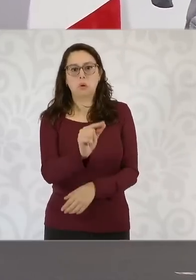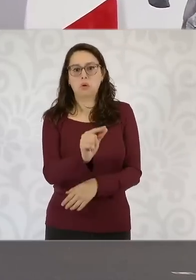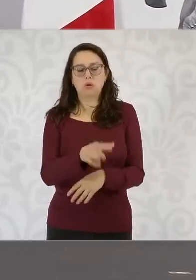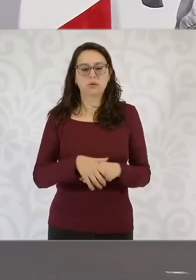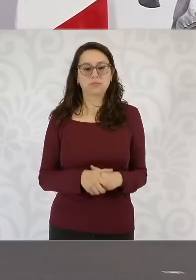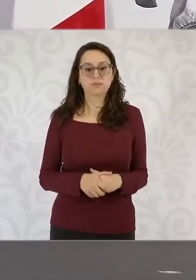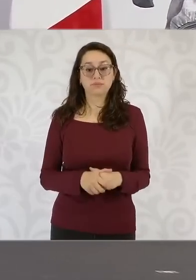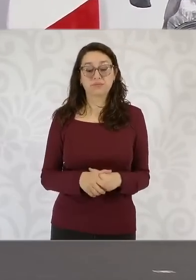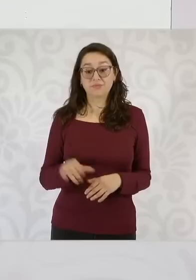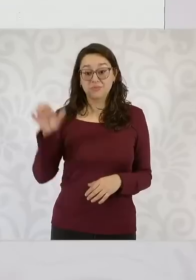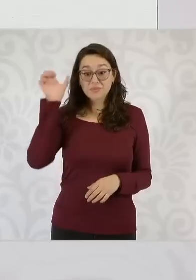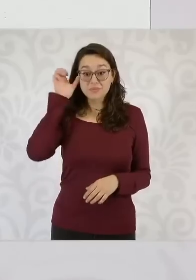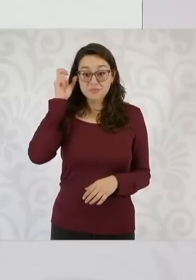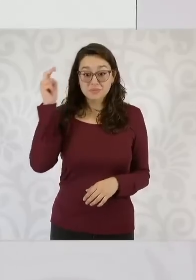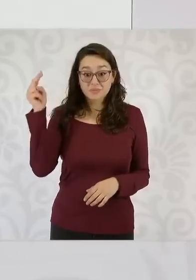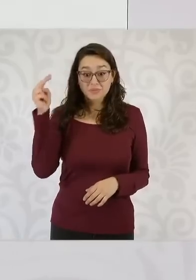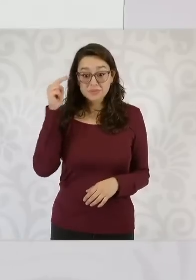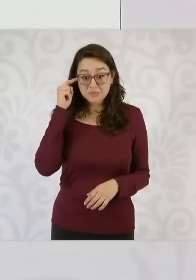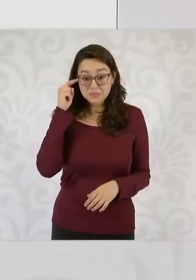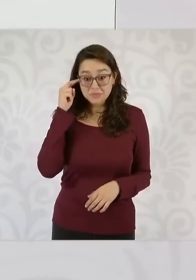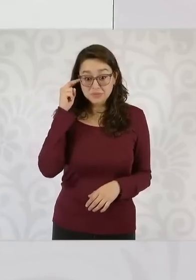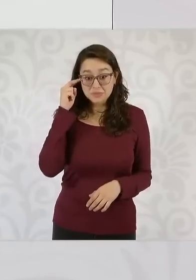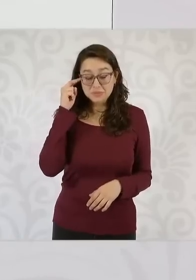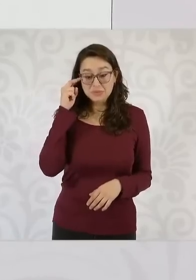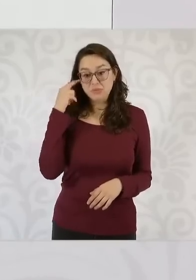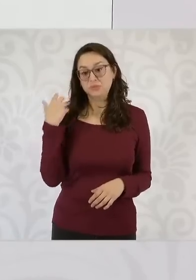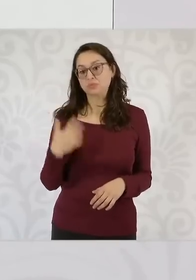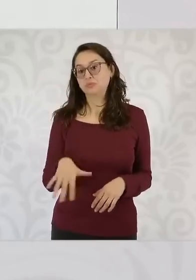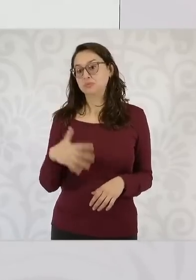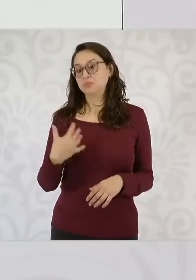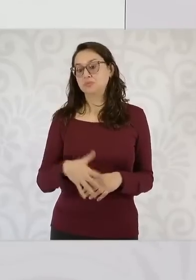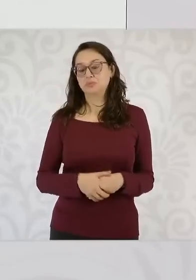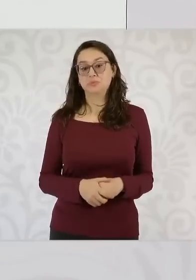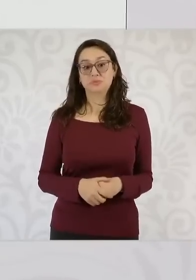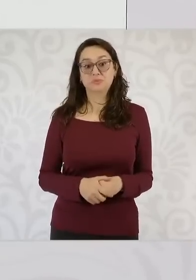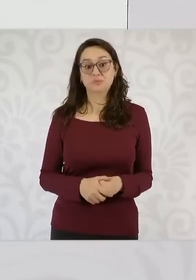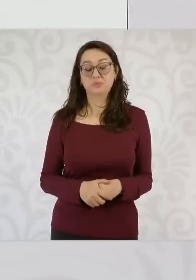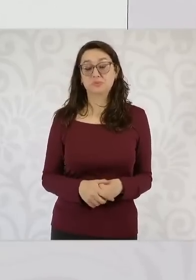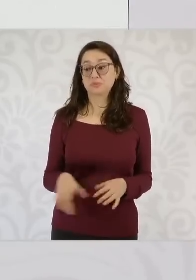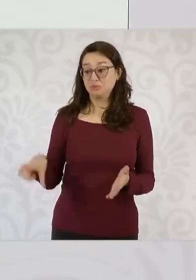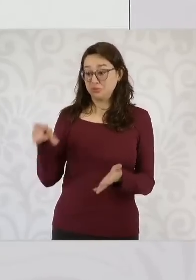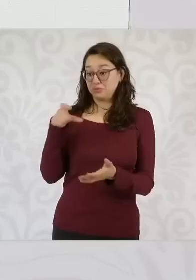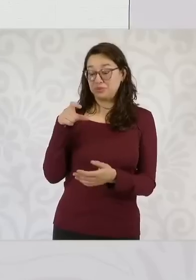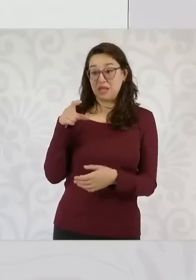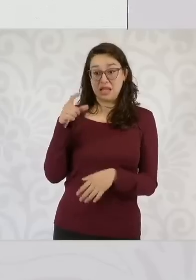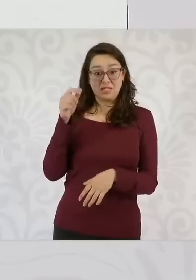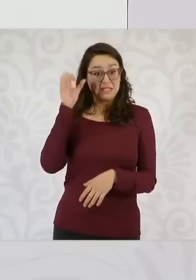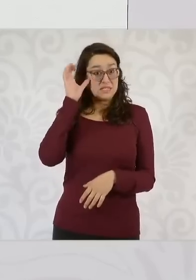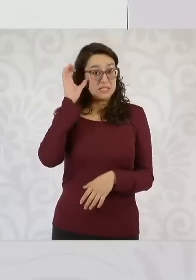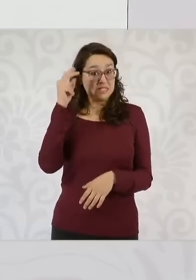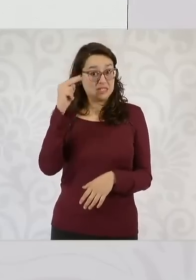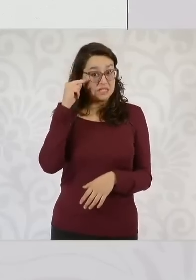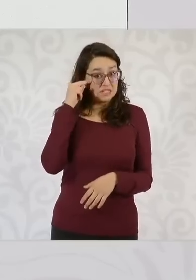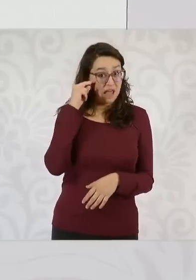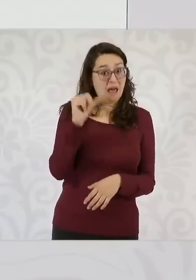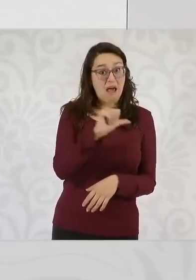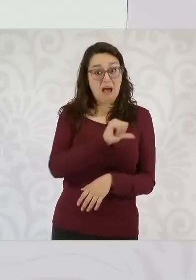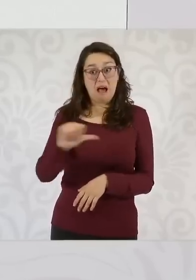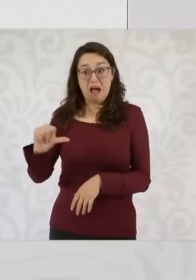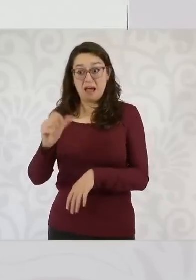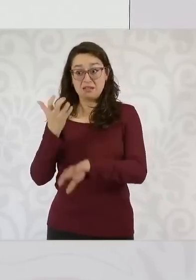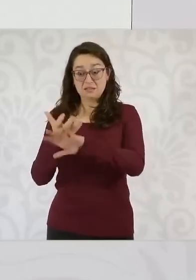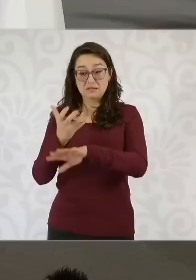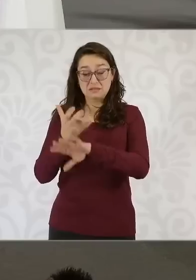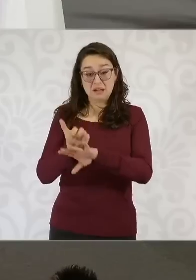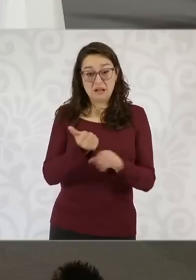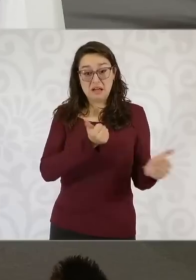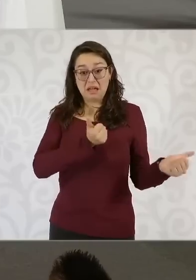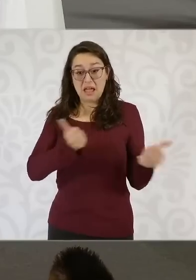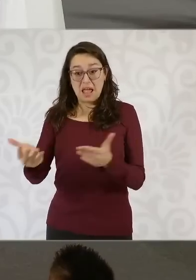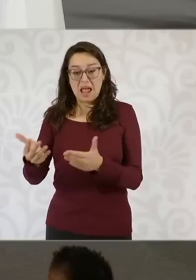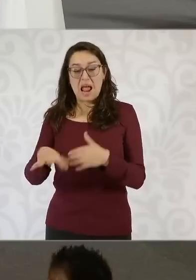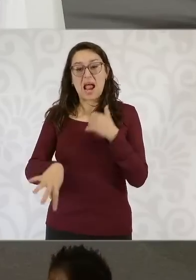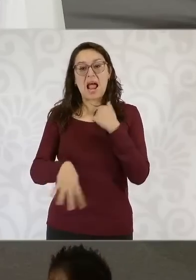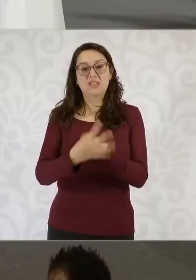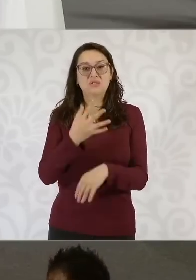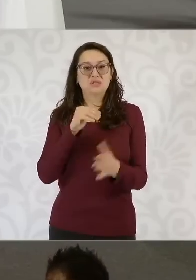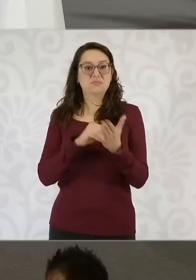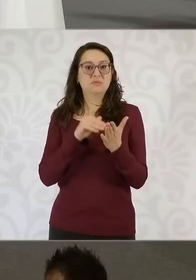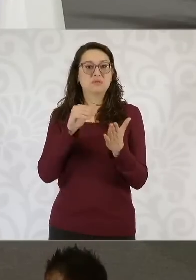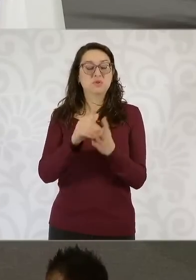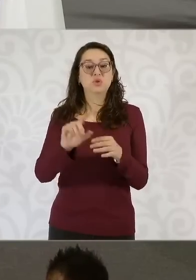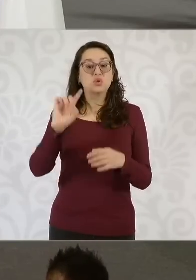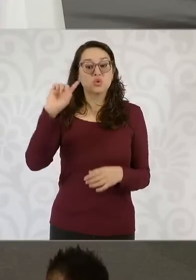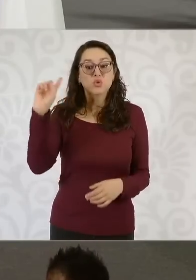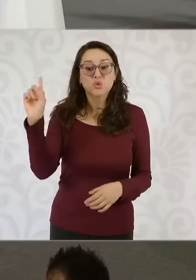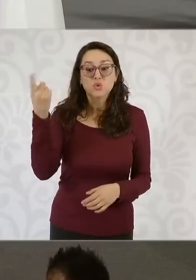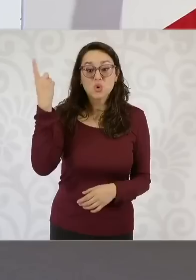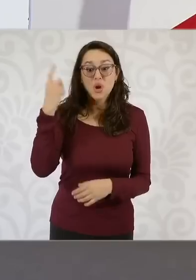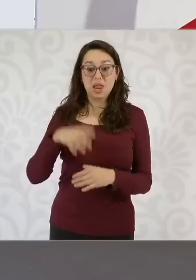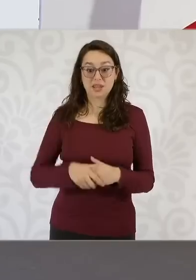china Estados Unidos importa directamente de China casi 14,000 millones de dólares Ese es su déficit